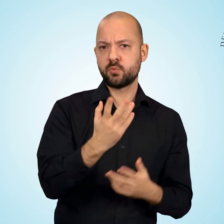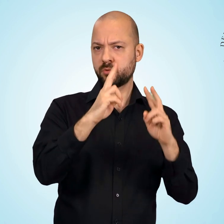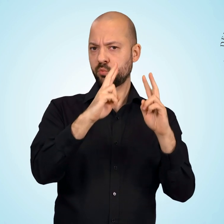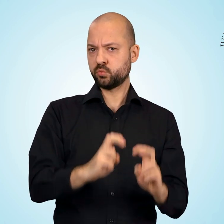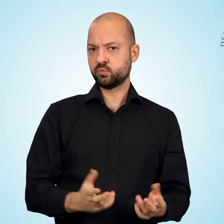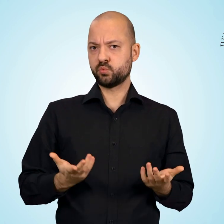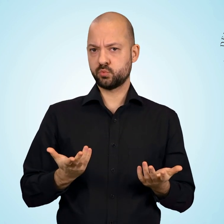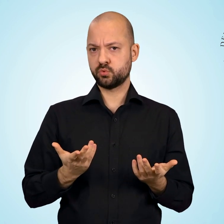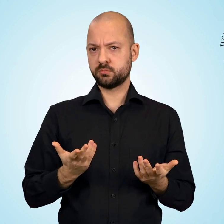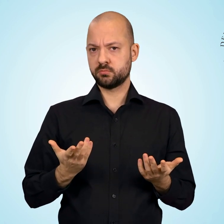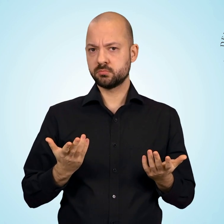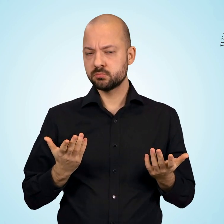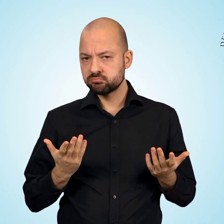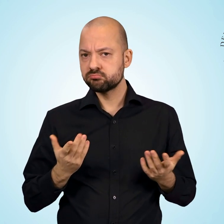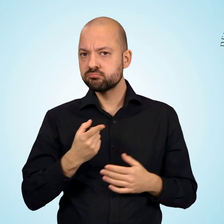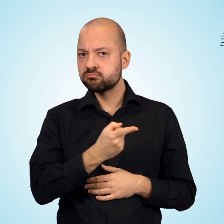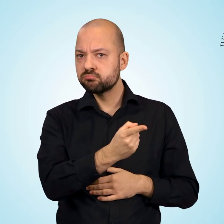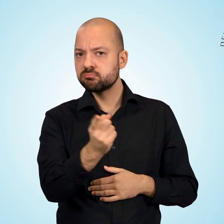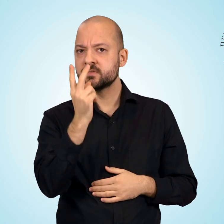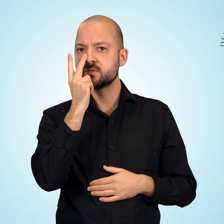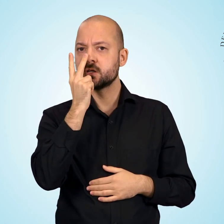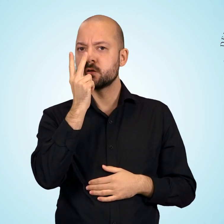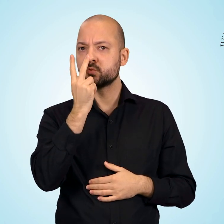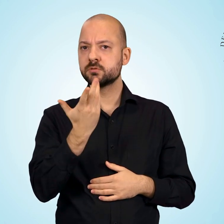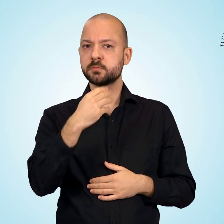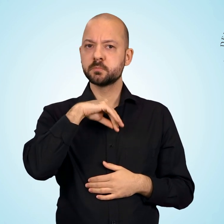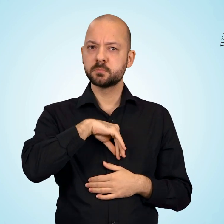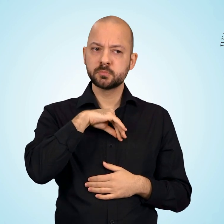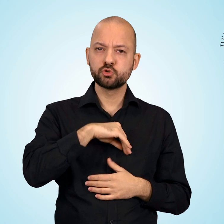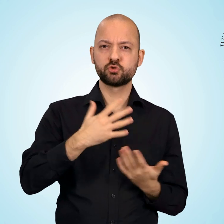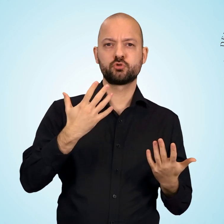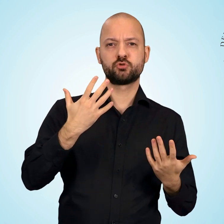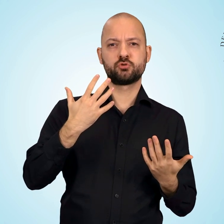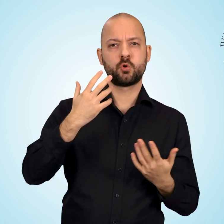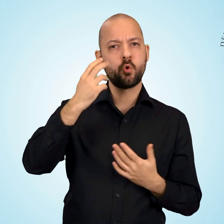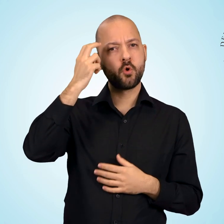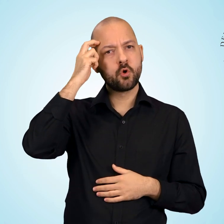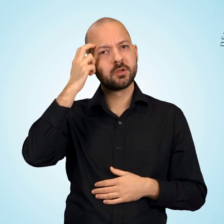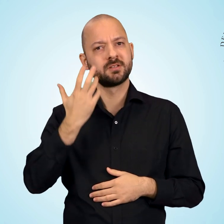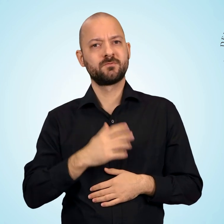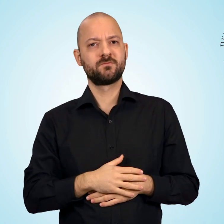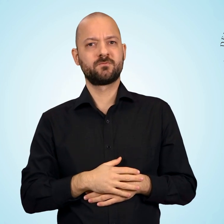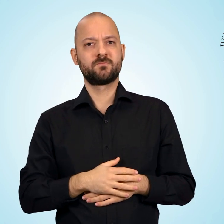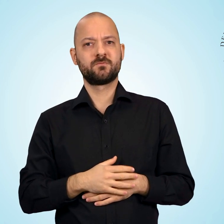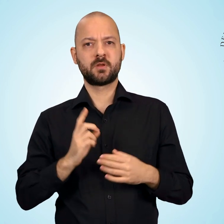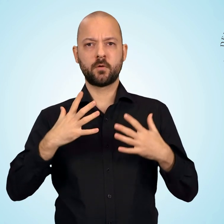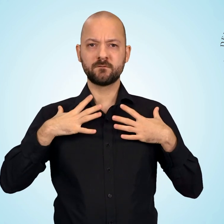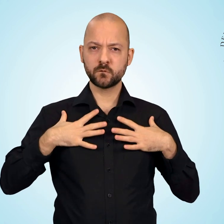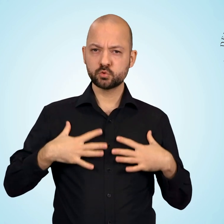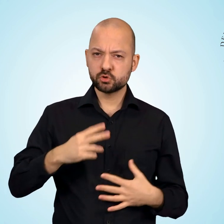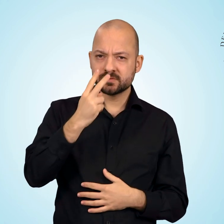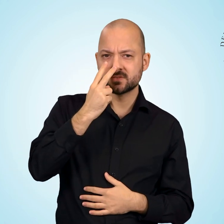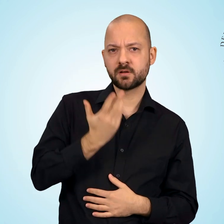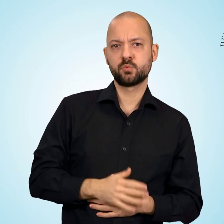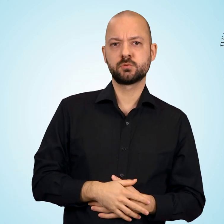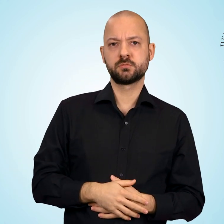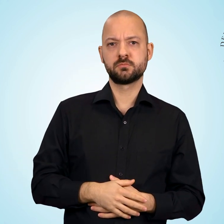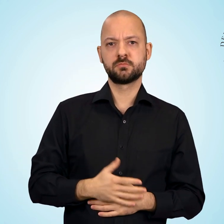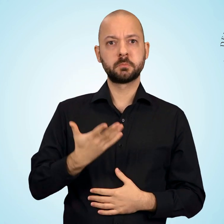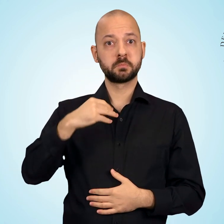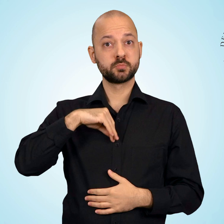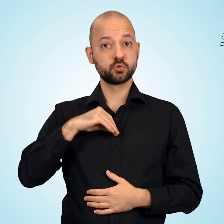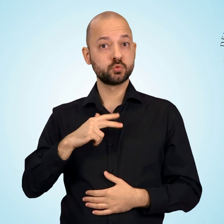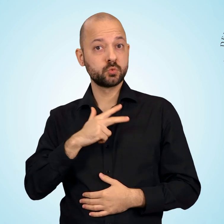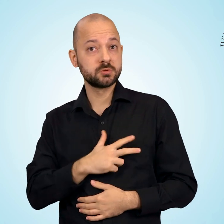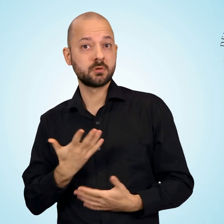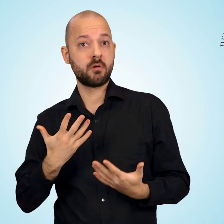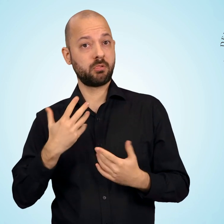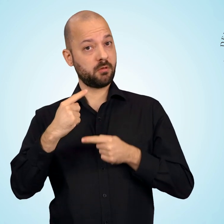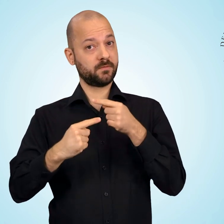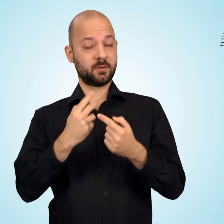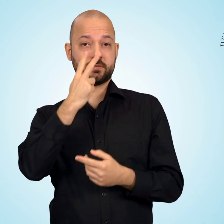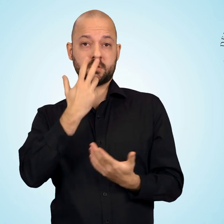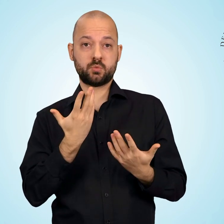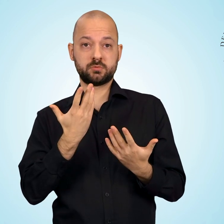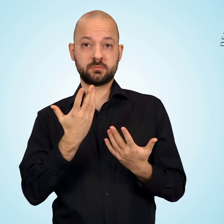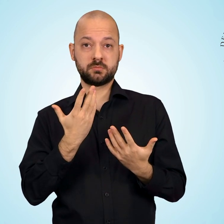der physisch-kognitiven, psychischen und psychosozialen Entwicklung